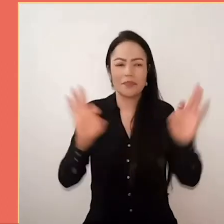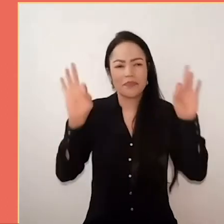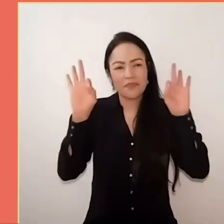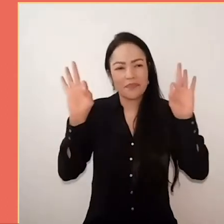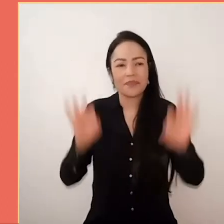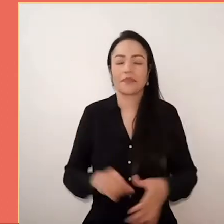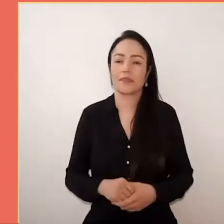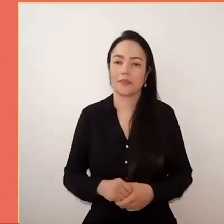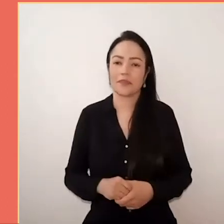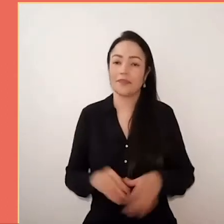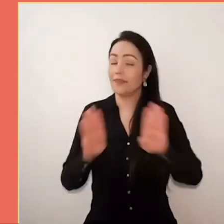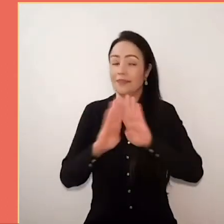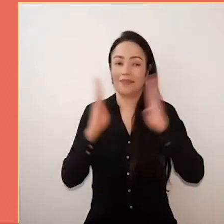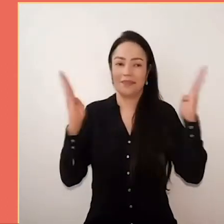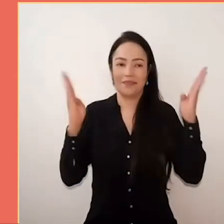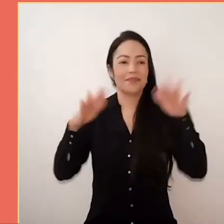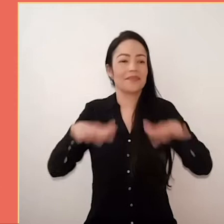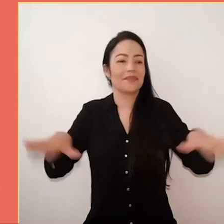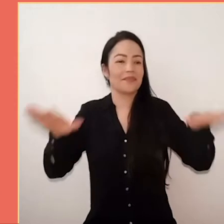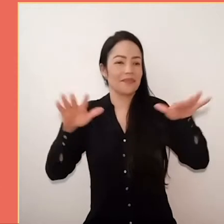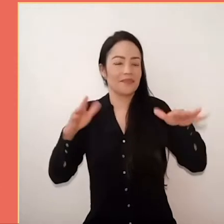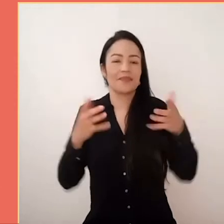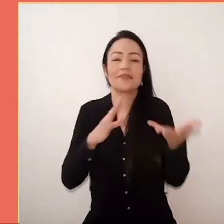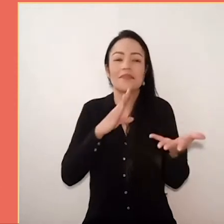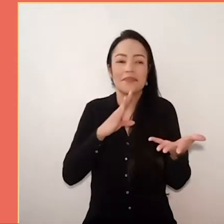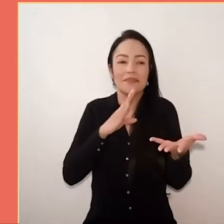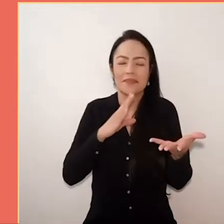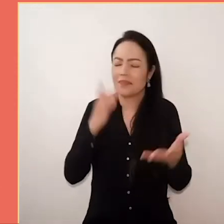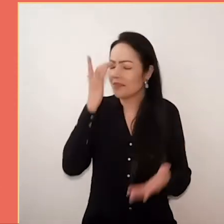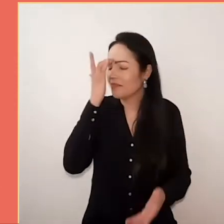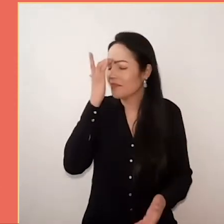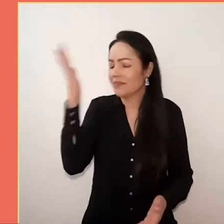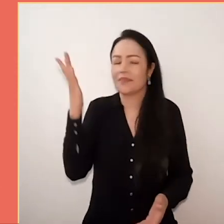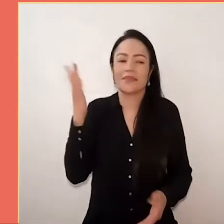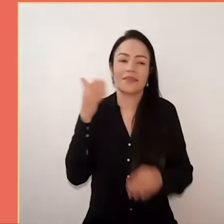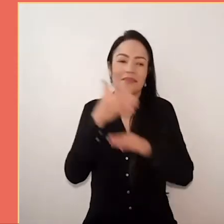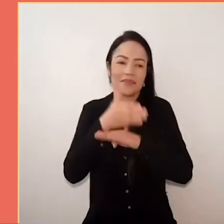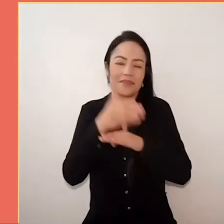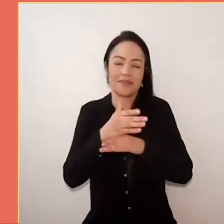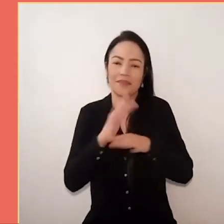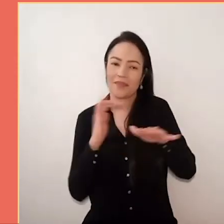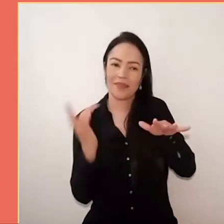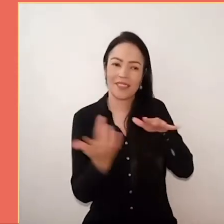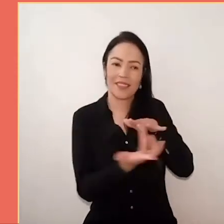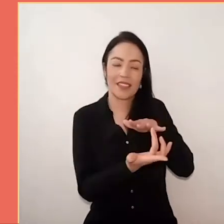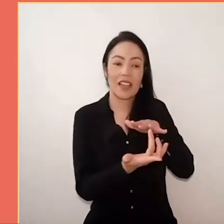ela está aberta para todo mundo conhecer, acesso fácil no… nas redes sociais, mas o que eu queria trazer da carta